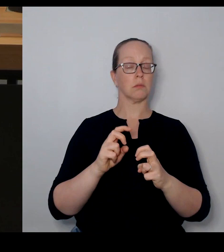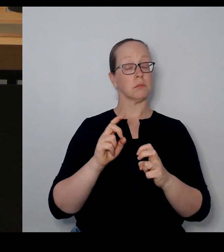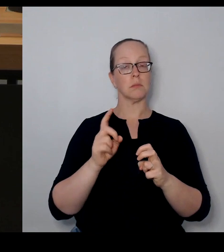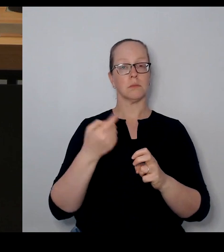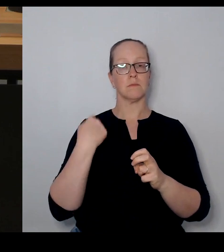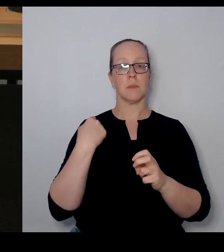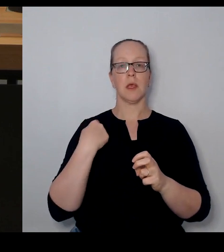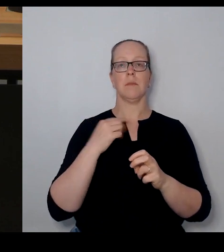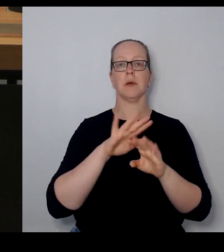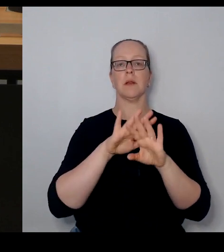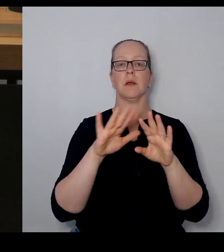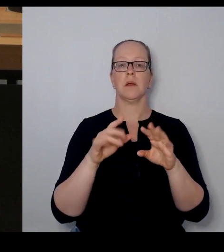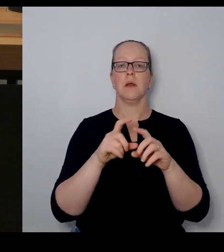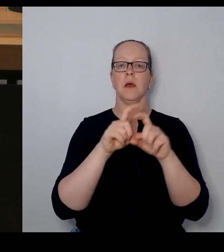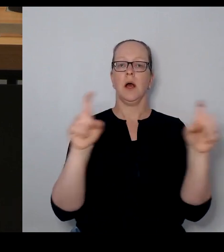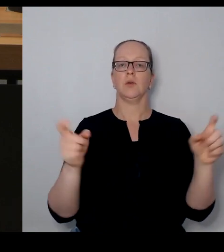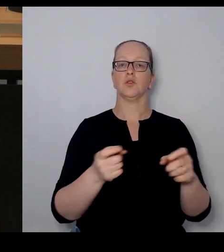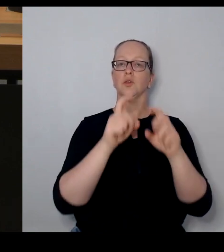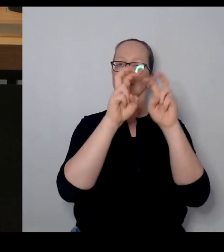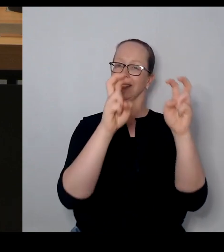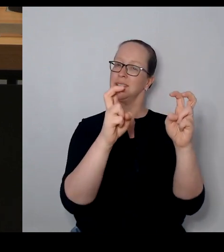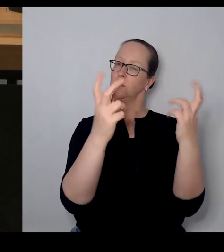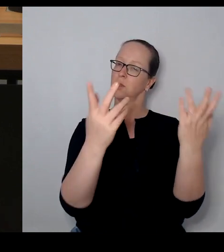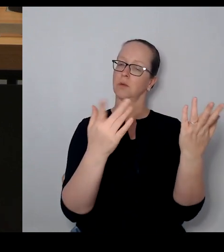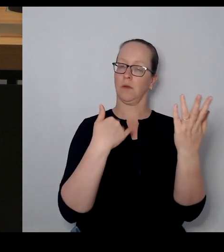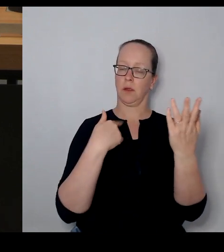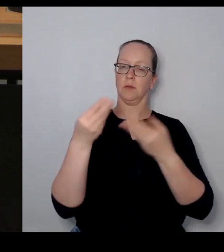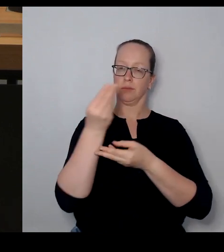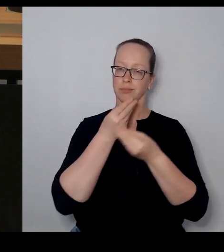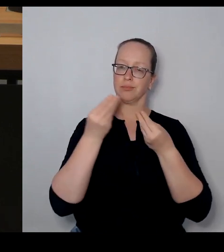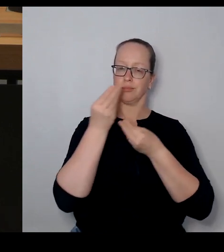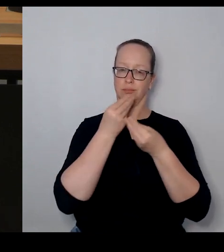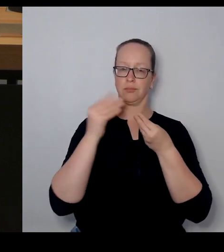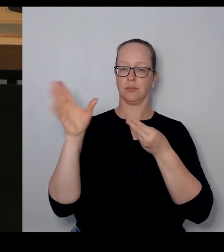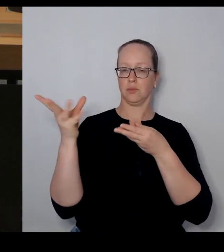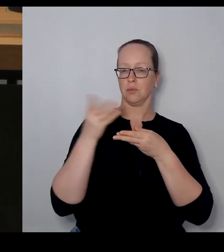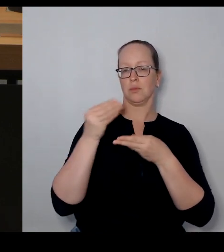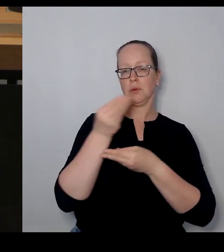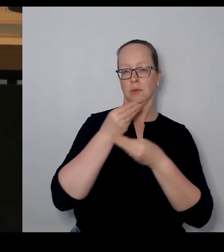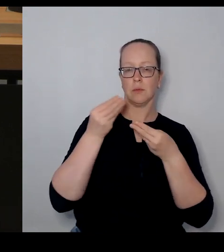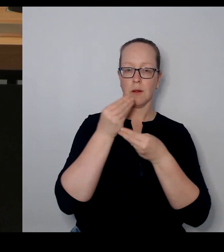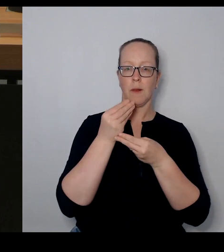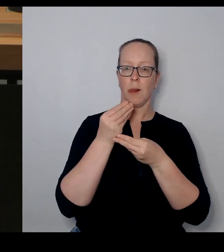Einschränkungen impliziert und das Sondervermögen deshalb nicht in der ursprünglich avisierten Form umgesetzt werden kann.